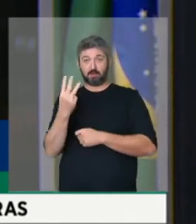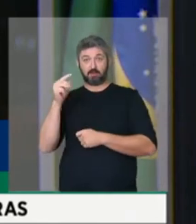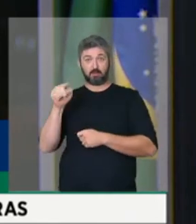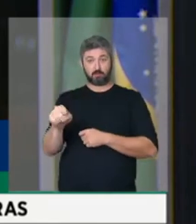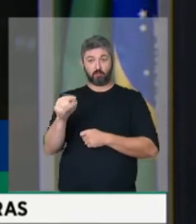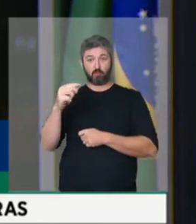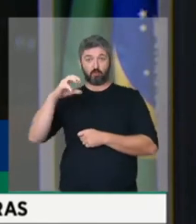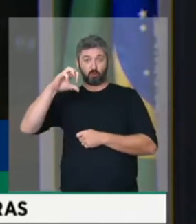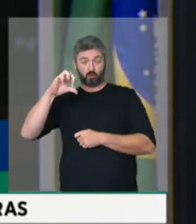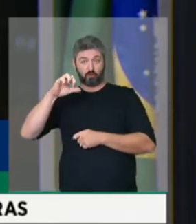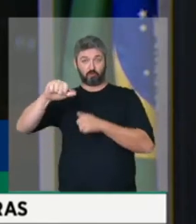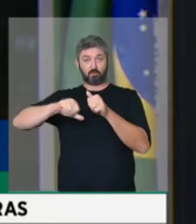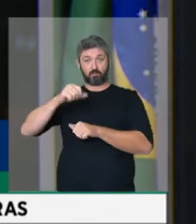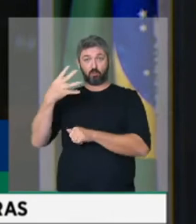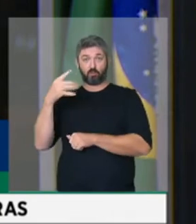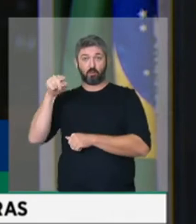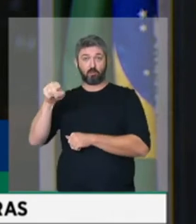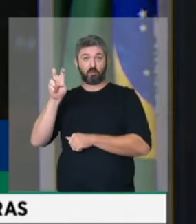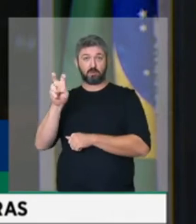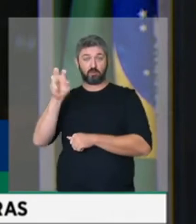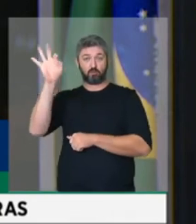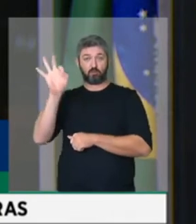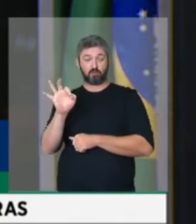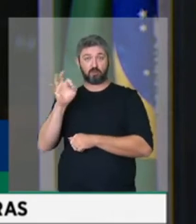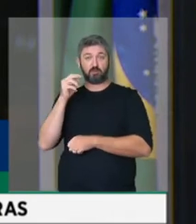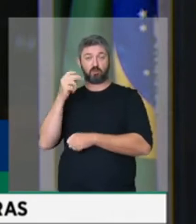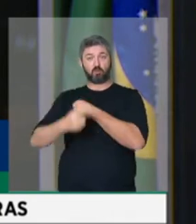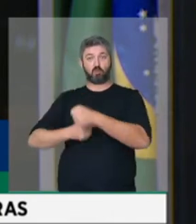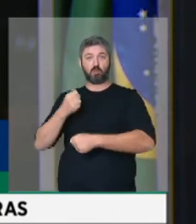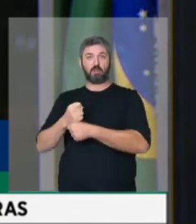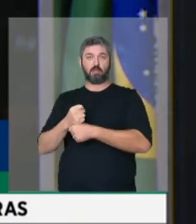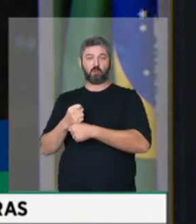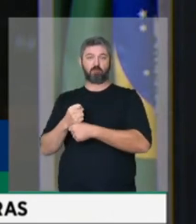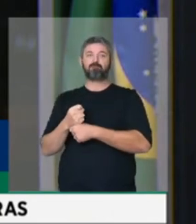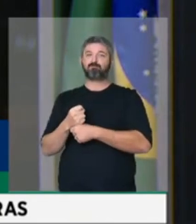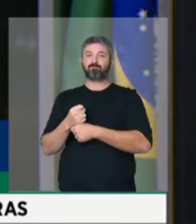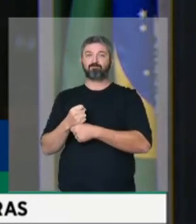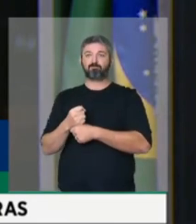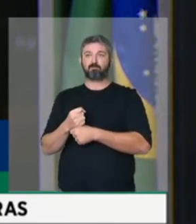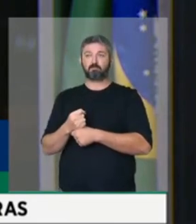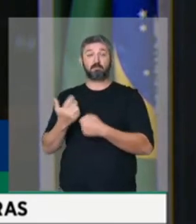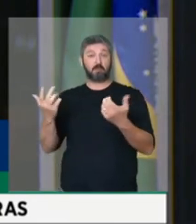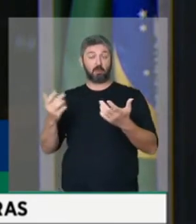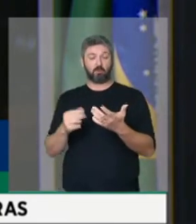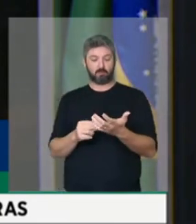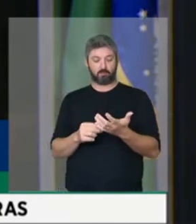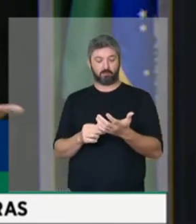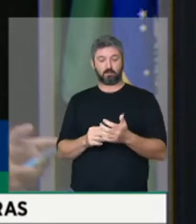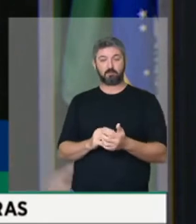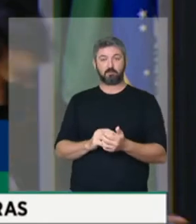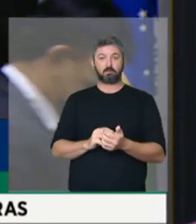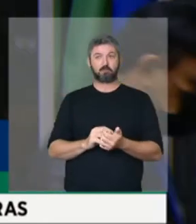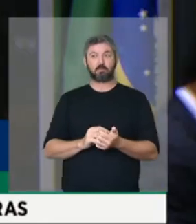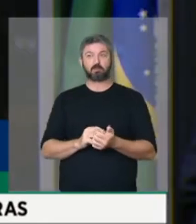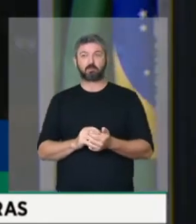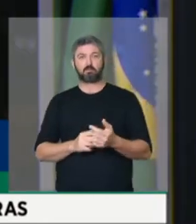CRESCIMENTO. ONTEM AINDA, HOJE OS AGENTES FINANCEIROS DE RATING MUDARAM A EXPECTATIVA DE CRESCIMENTO ECONÔMICO DO